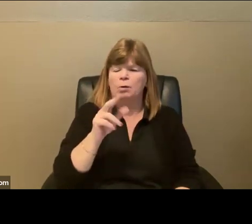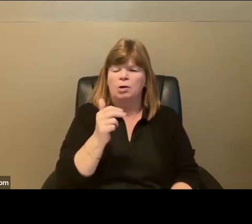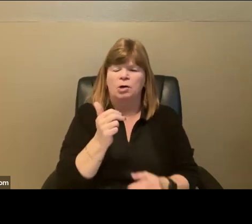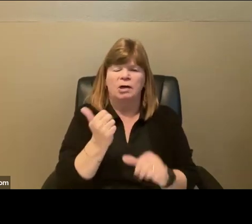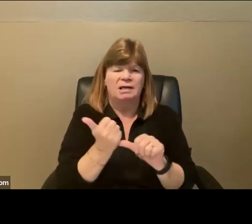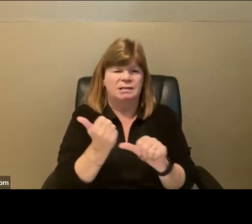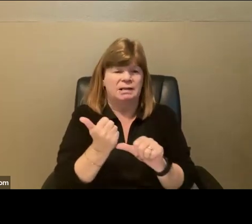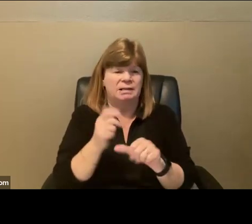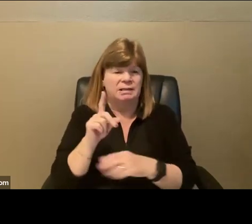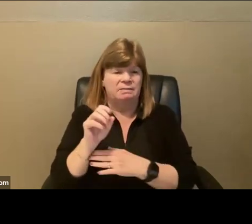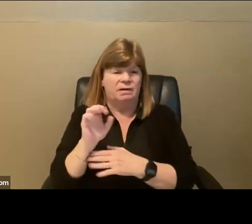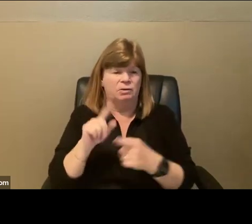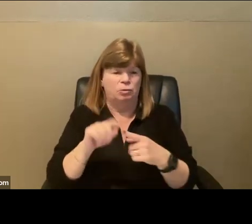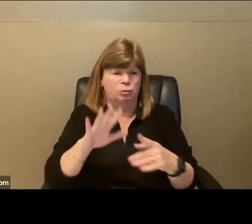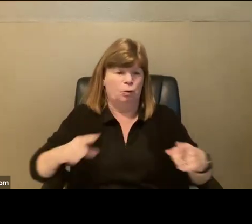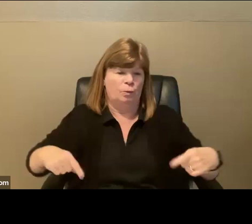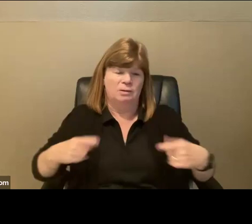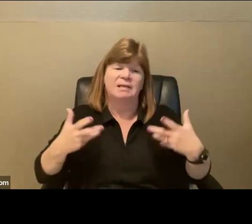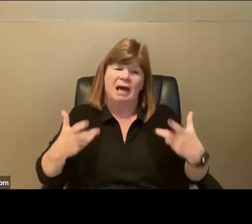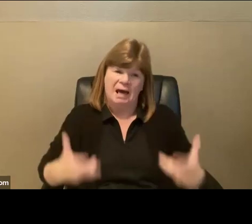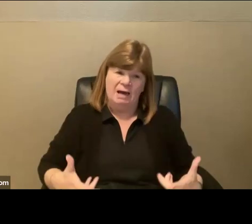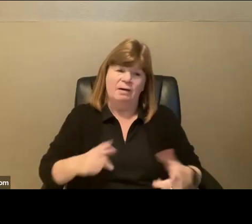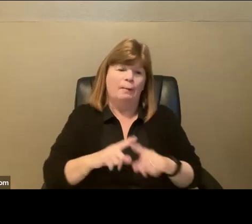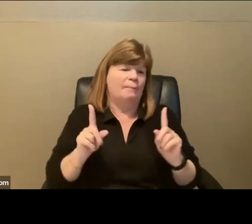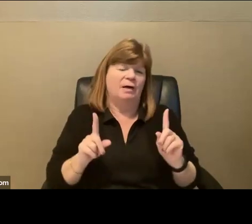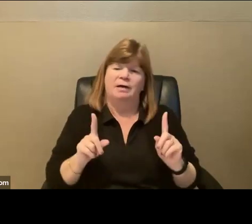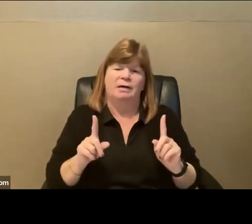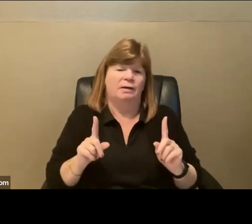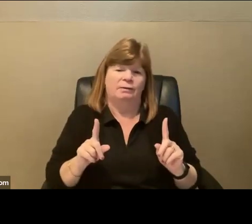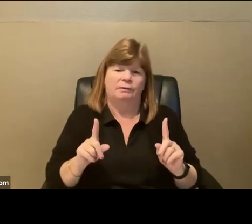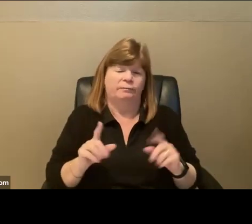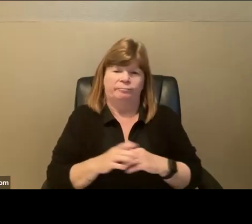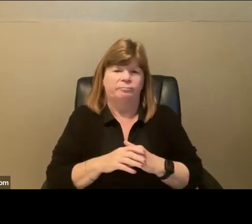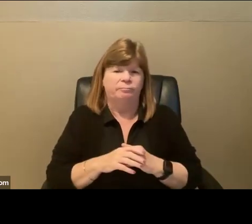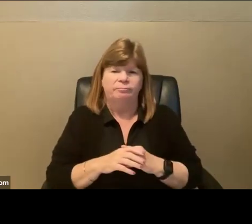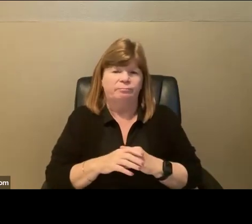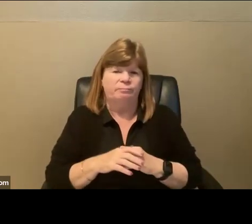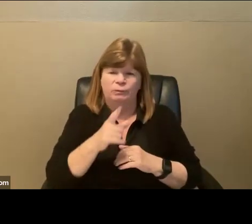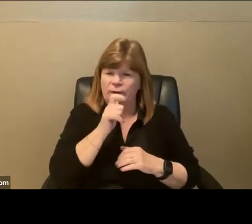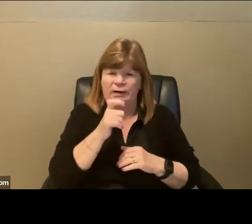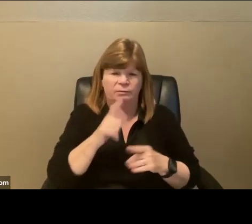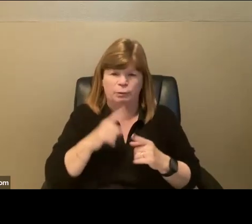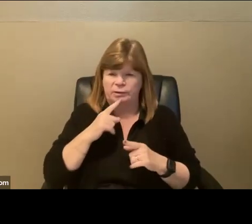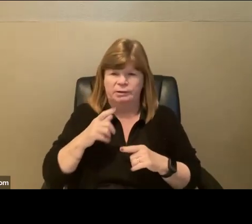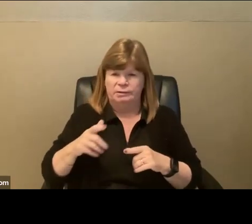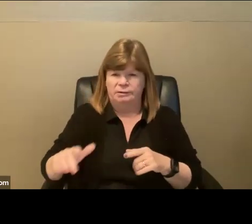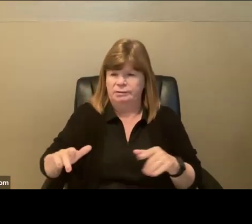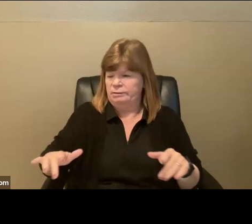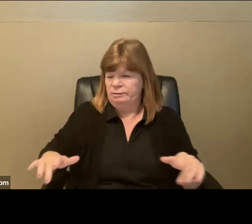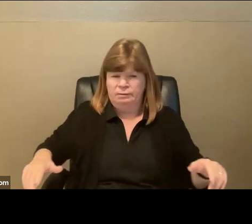Ahora, esos son muy pesados, pero apenas tienes que poner un dedo en esa cosa, y tu silla de ruedas va a despegar.